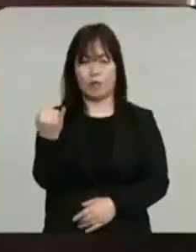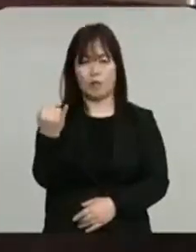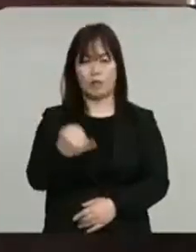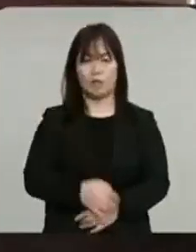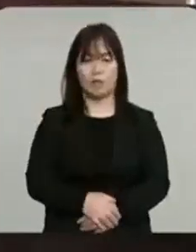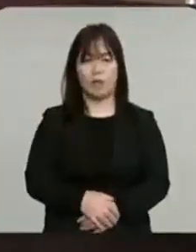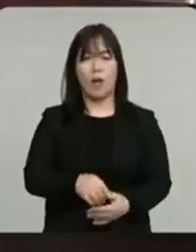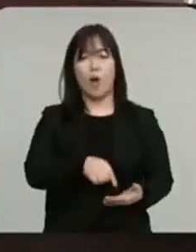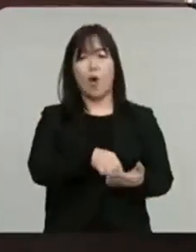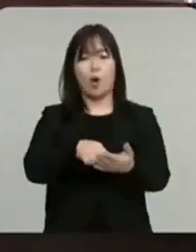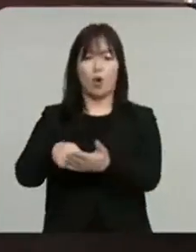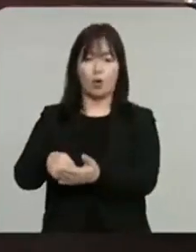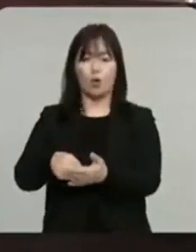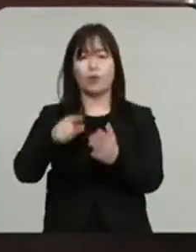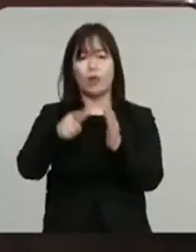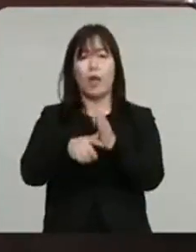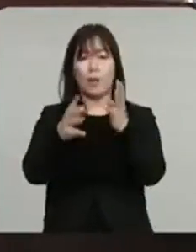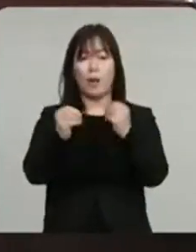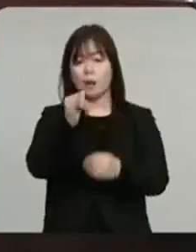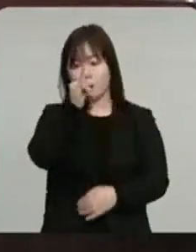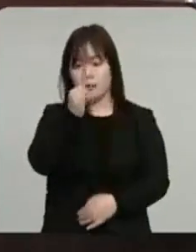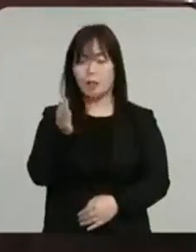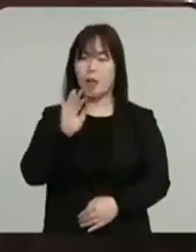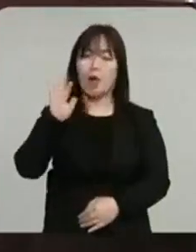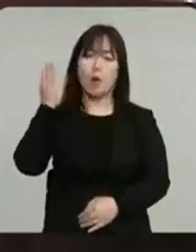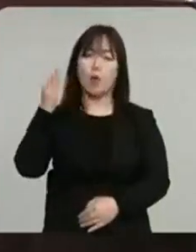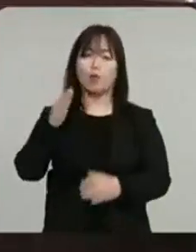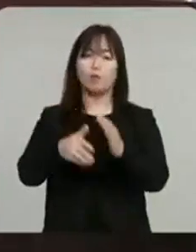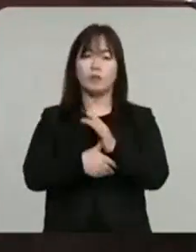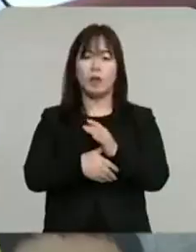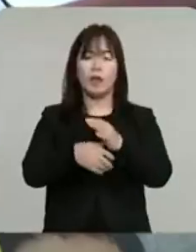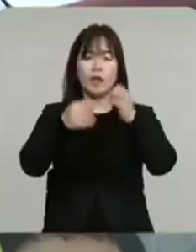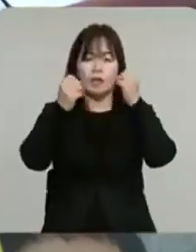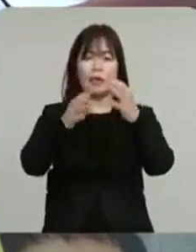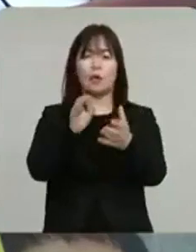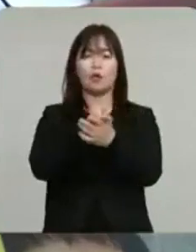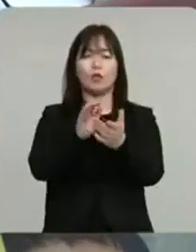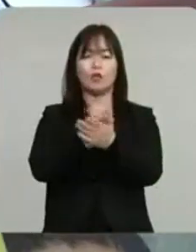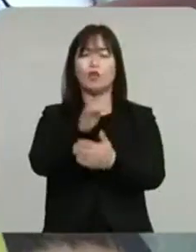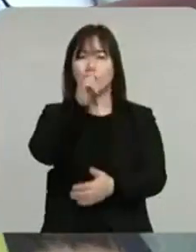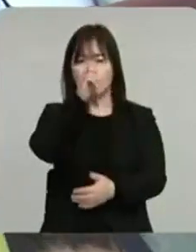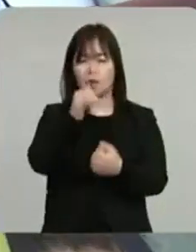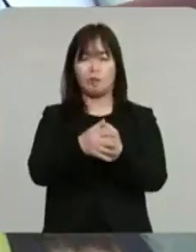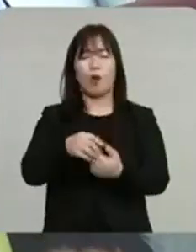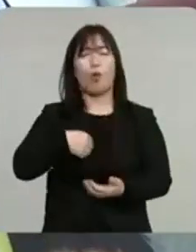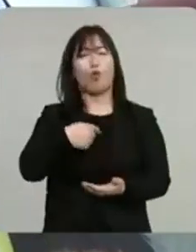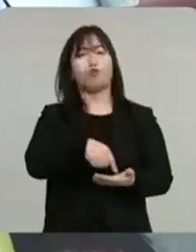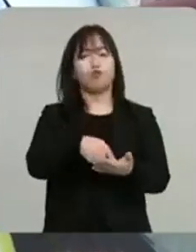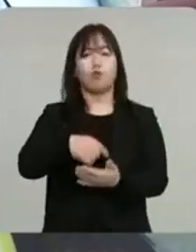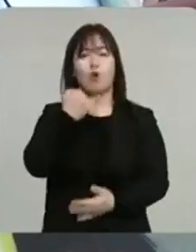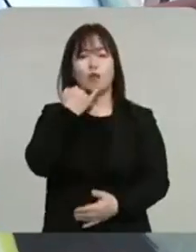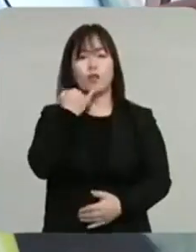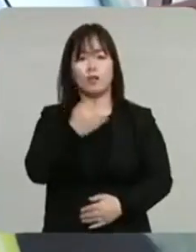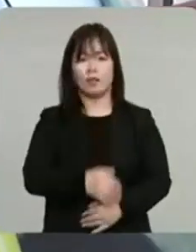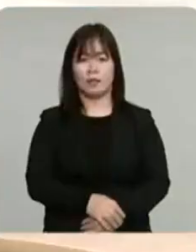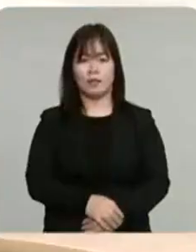외롭고 쓸쓸할 때가 많았지만 요즘 은 새로운 말동무가 생겨 혼자 있어도 즐겁습니다.